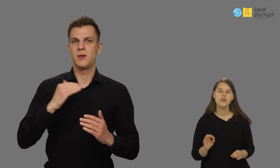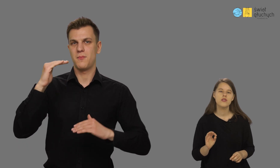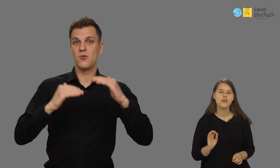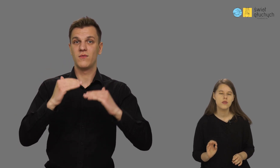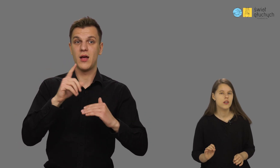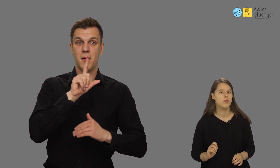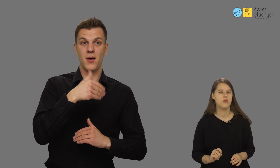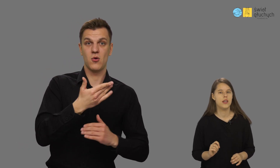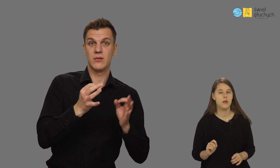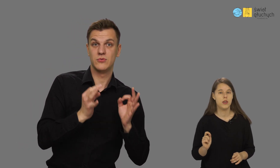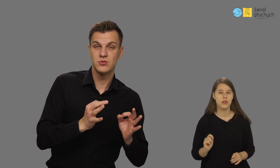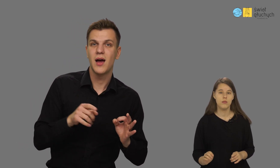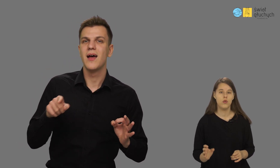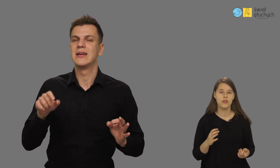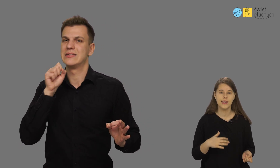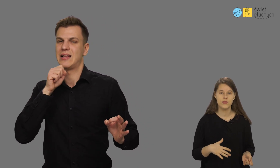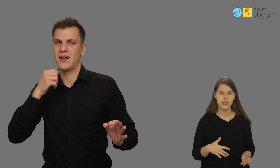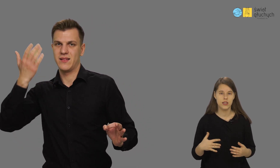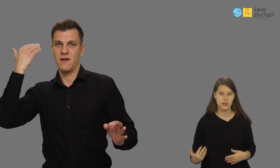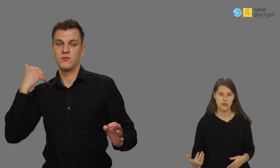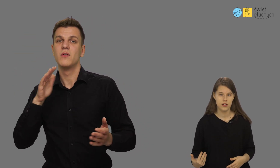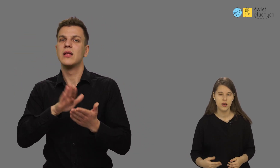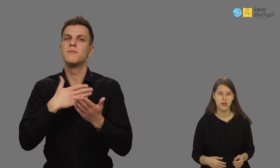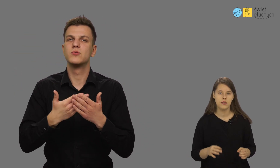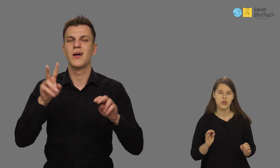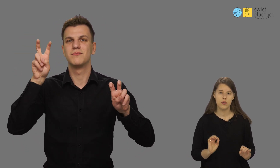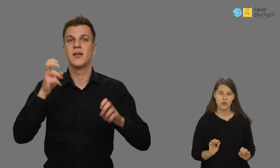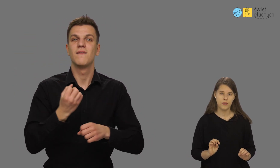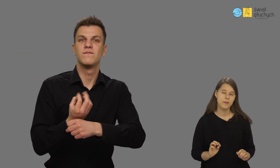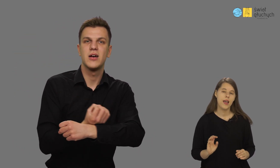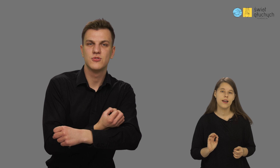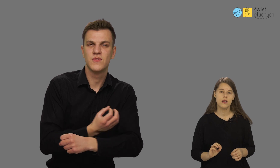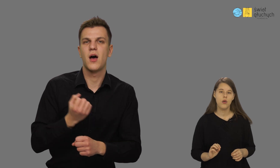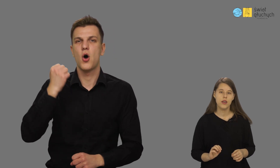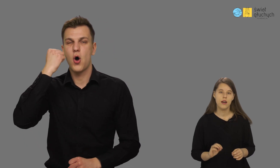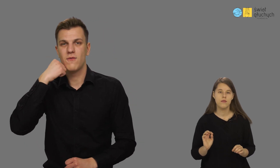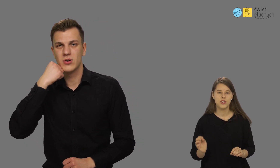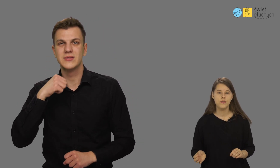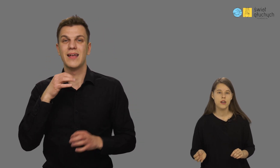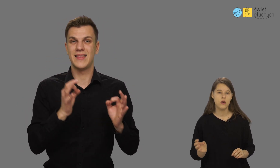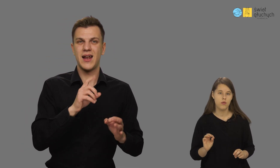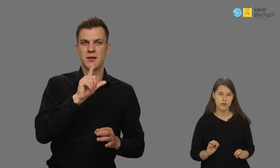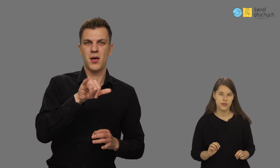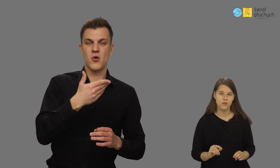choć częściowego porównania PJM dawniej i dziś. Przykładowo, kategoria „warzywa, owoce”